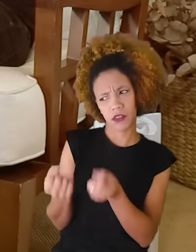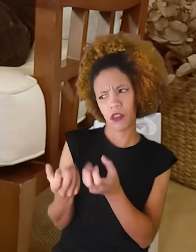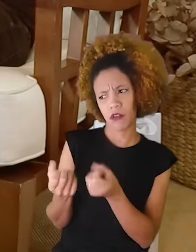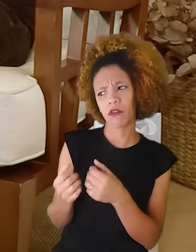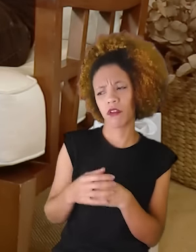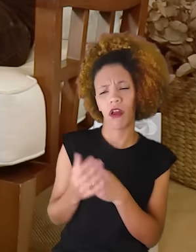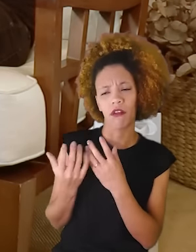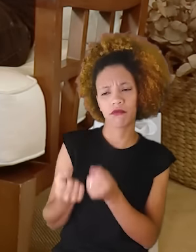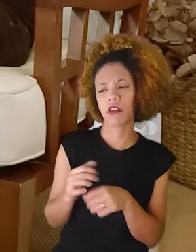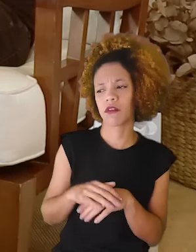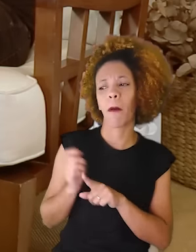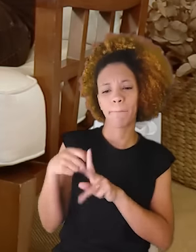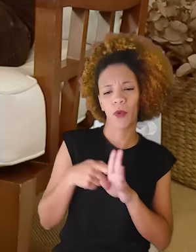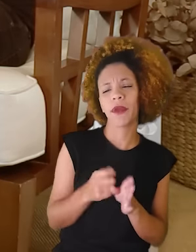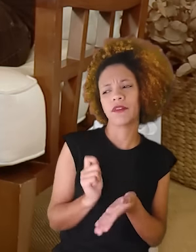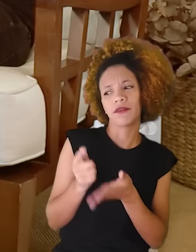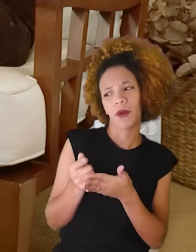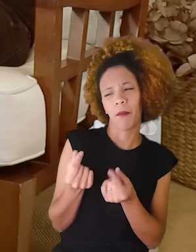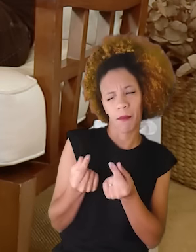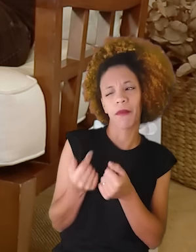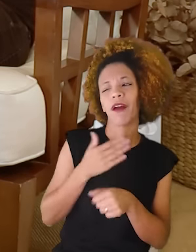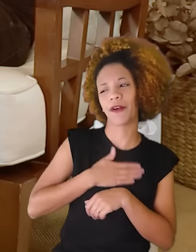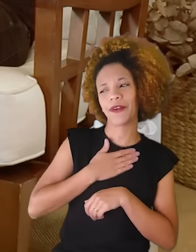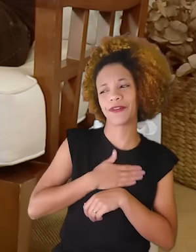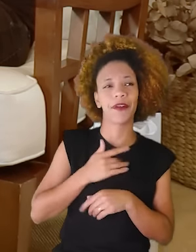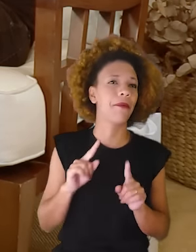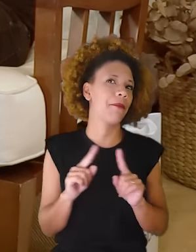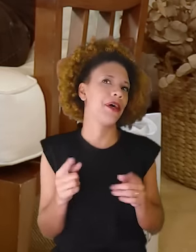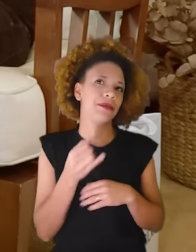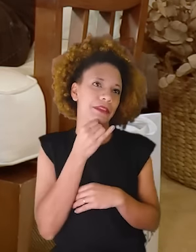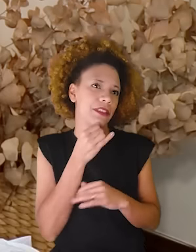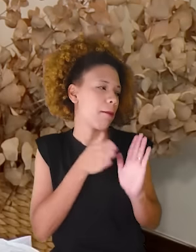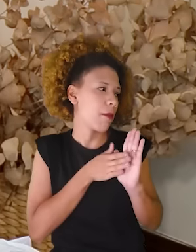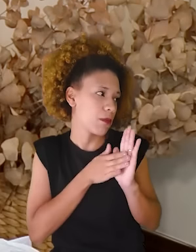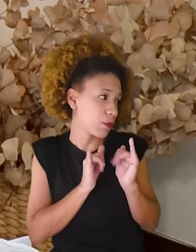mãe eu dou um dinheiro para ela todo mês minha mãe ela gosta mas assim você faz uma pbl você põe